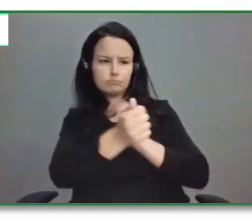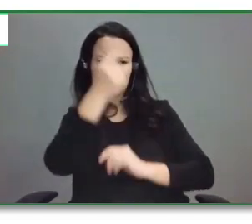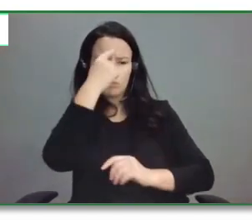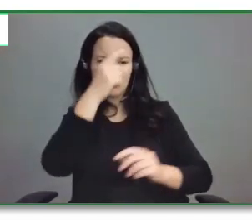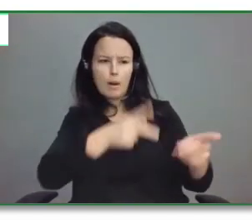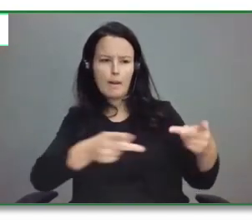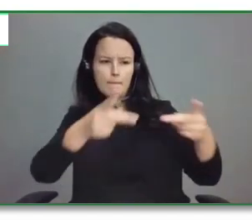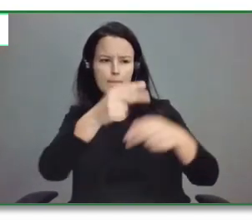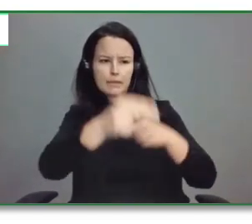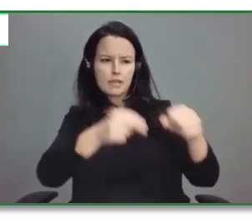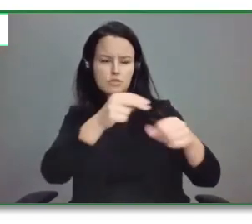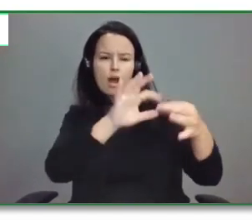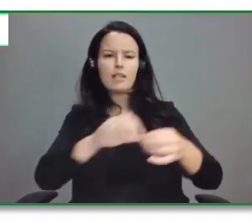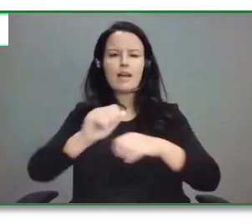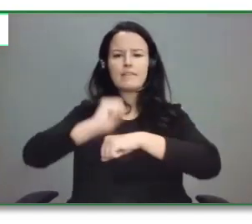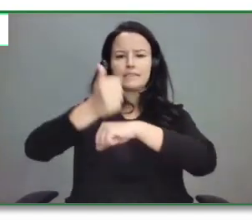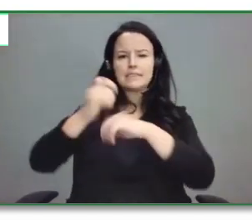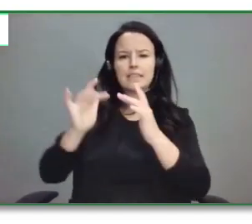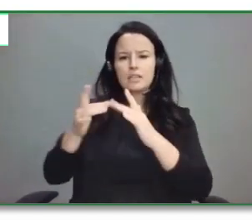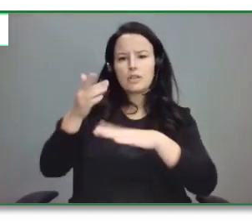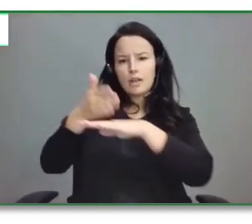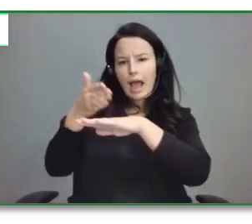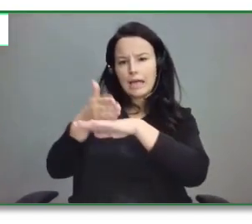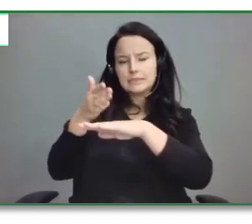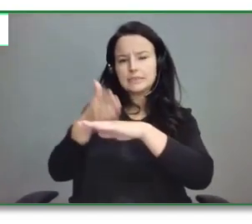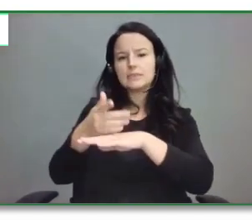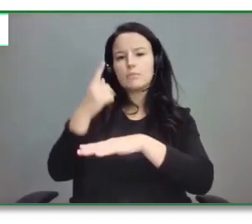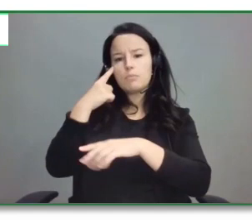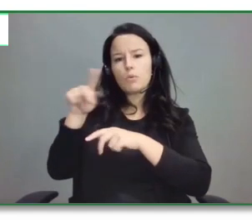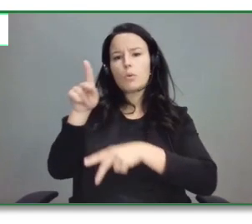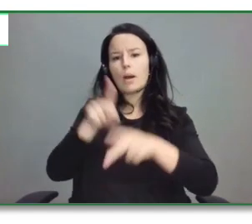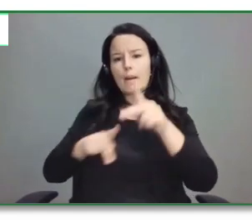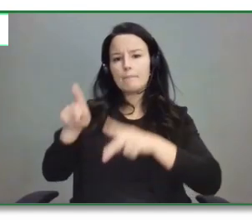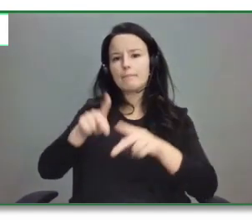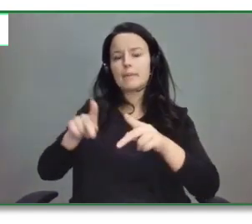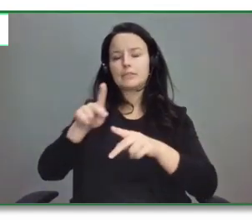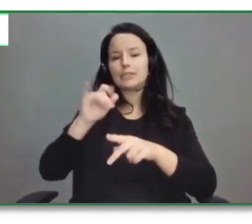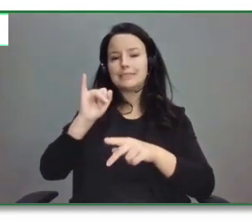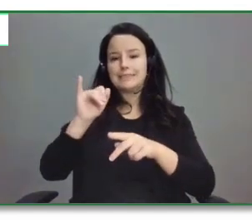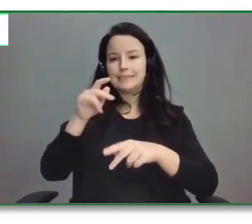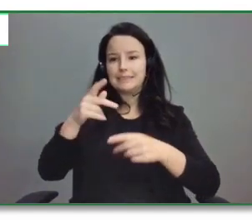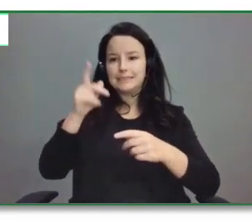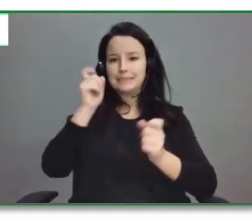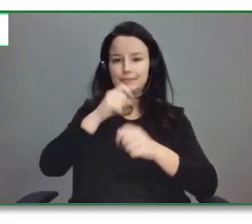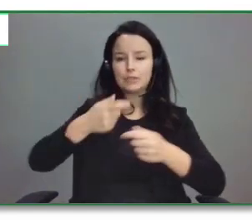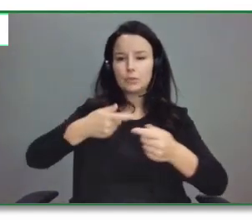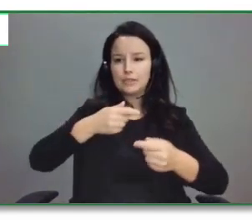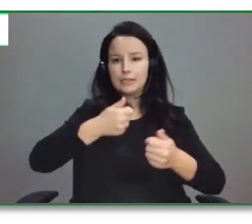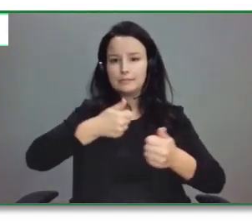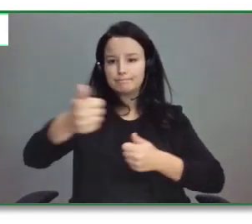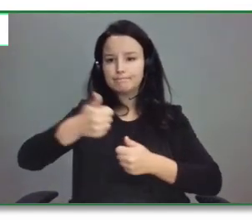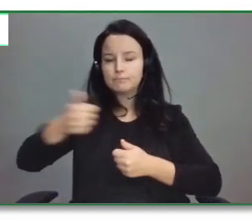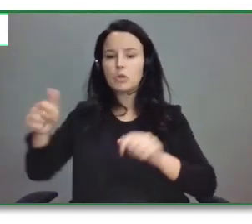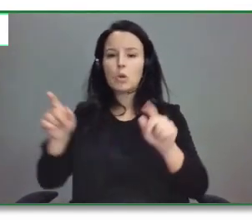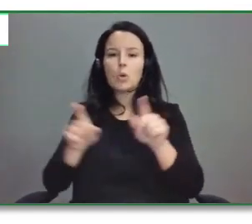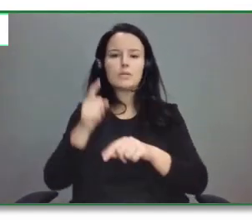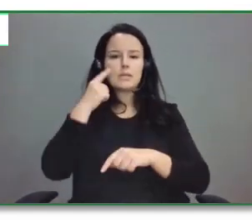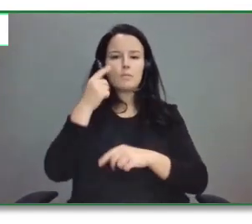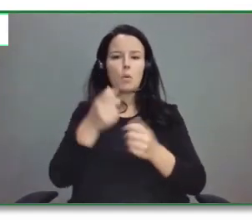biais des sites web axés sur l'accessibilité des personnes à mobilité réduite et des handicapés donc afin